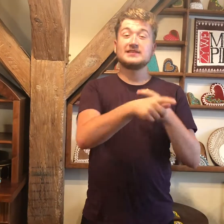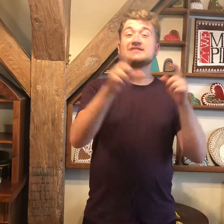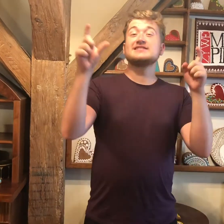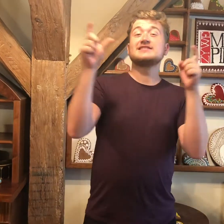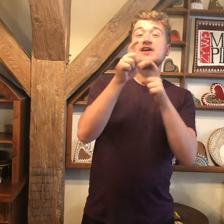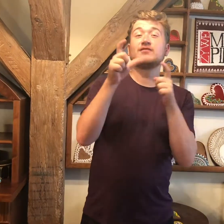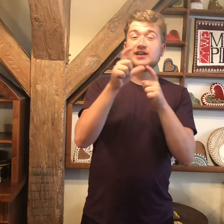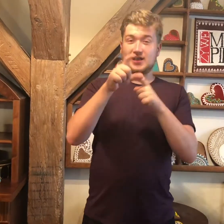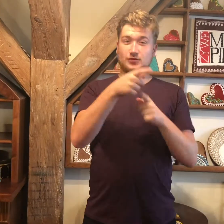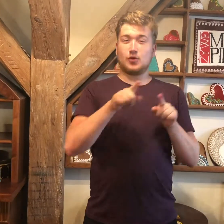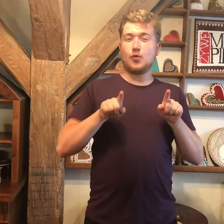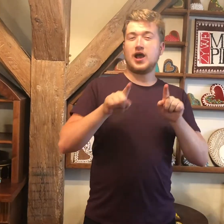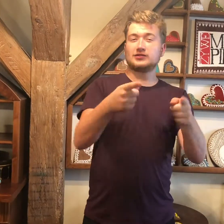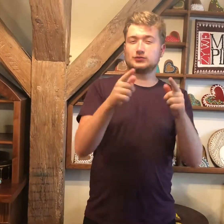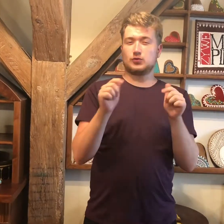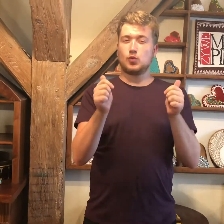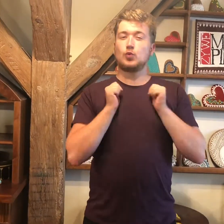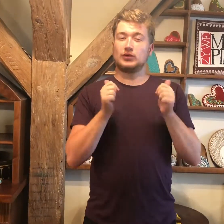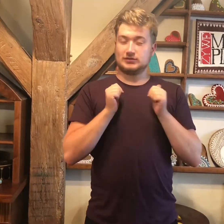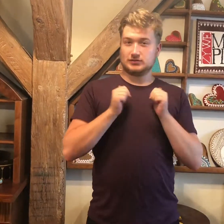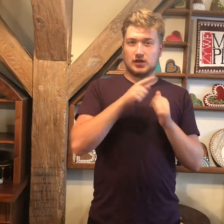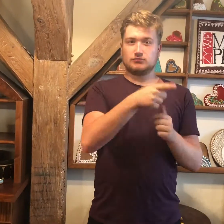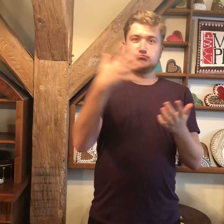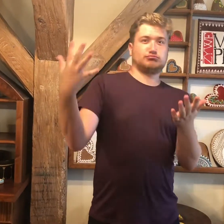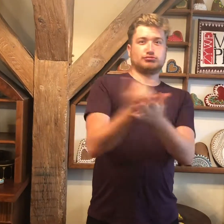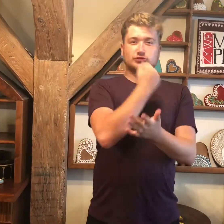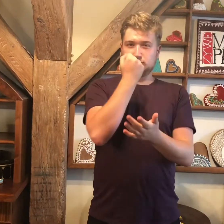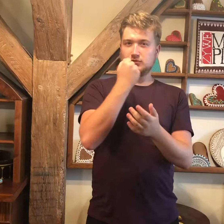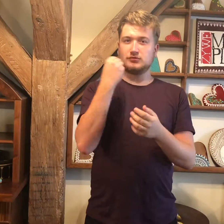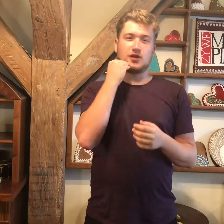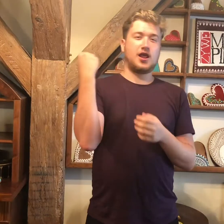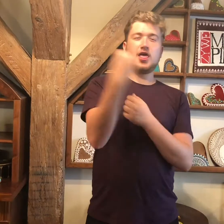Muzeum otrzymało Złoty Certyfikat Polskiej Organizacji Turystycznej